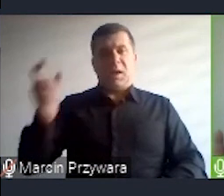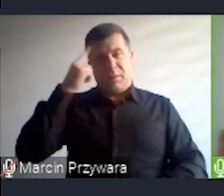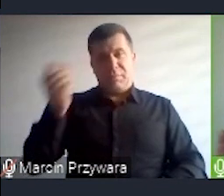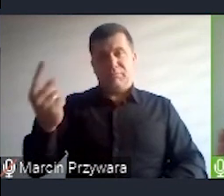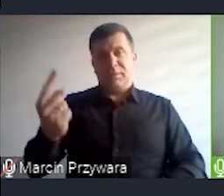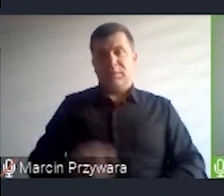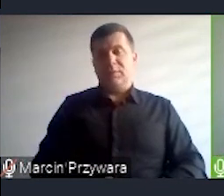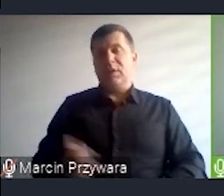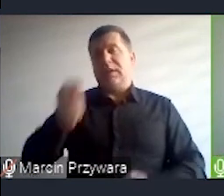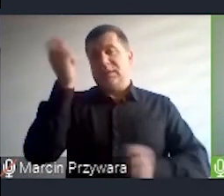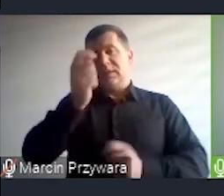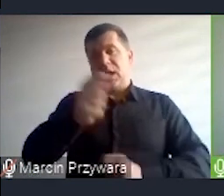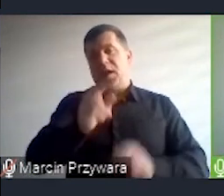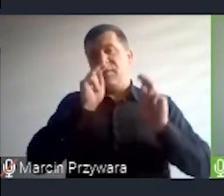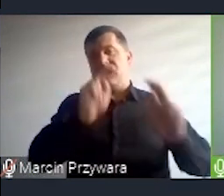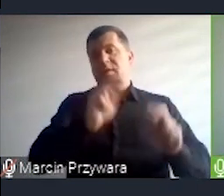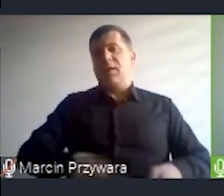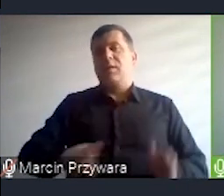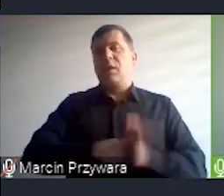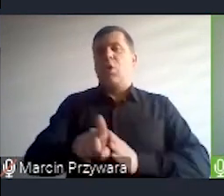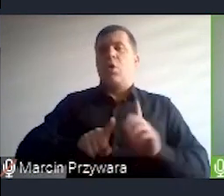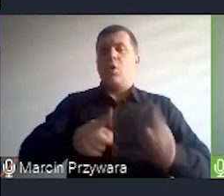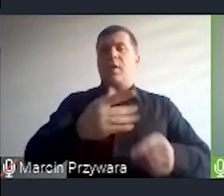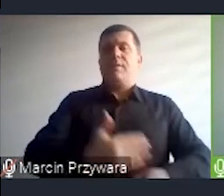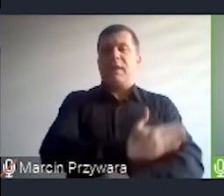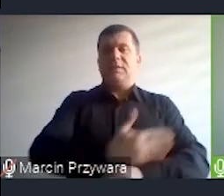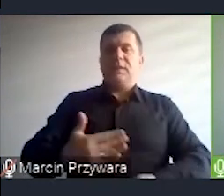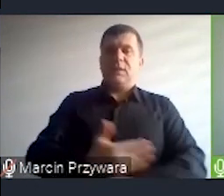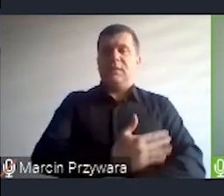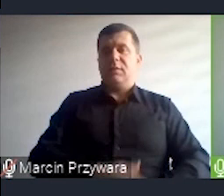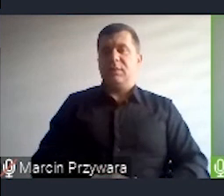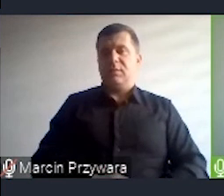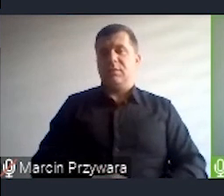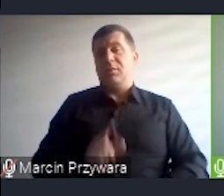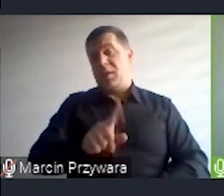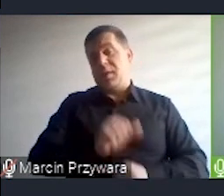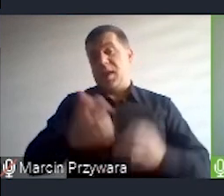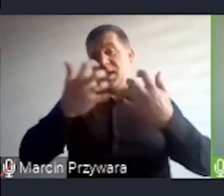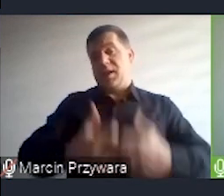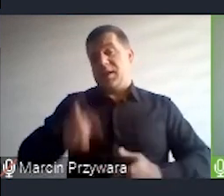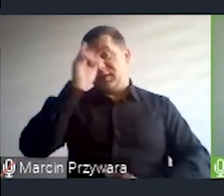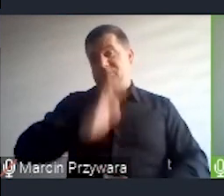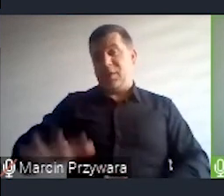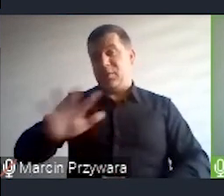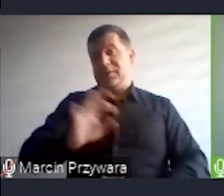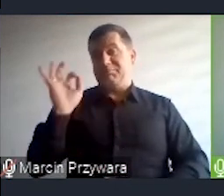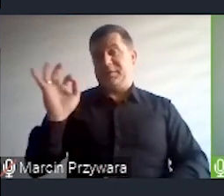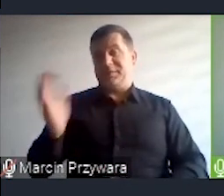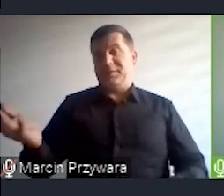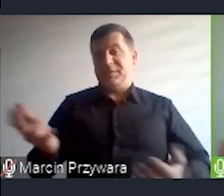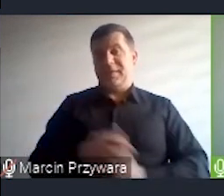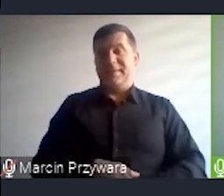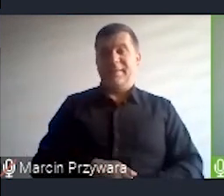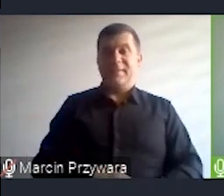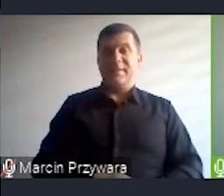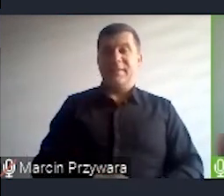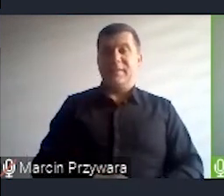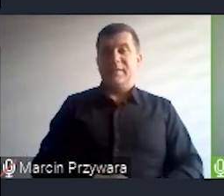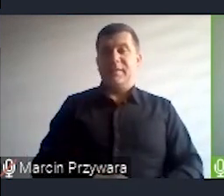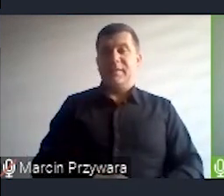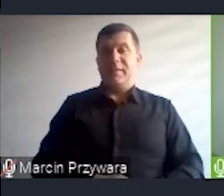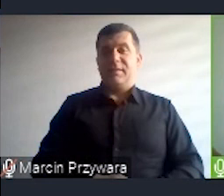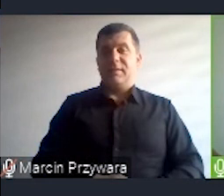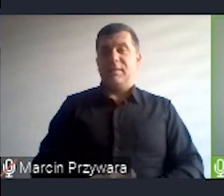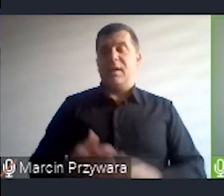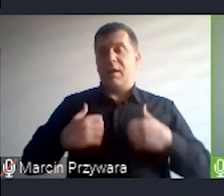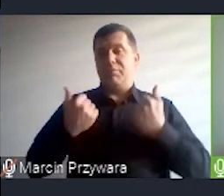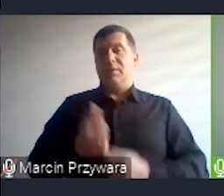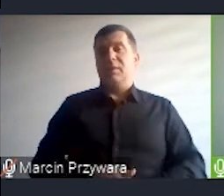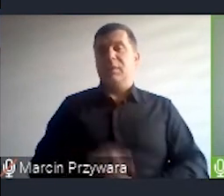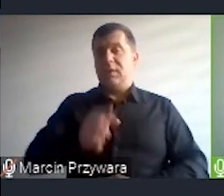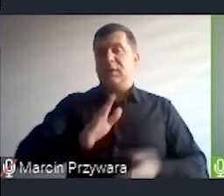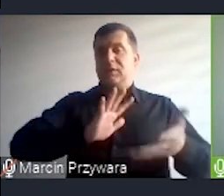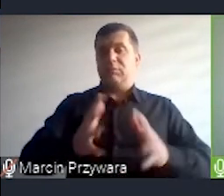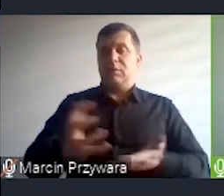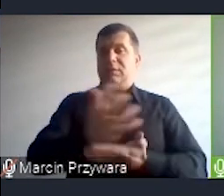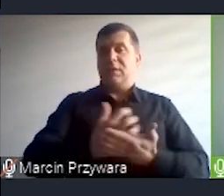żeby strażacy wynajmowali tę przestrzeń na organizację wesel” – to też jest integracja społeczna, tylko specyficzna – „i żeby tym sposobem zarabiali,